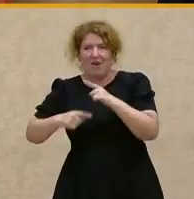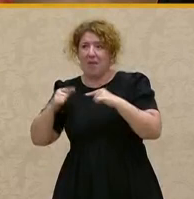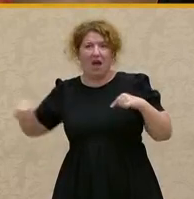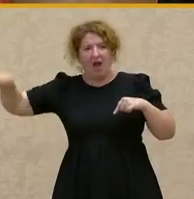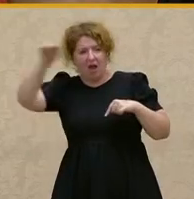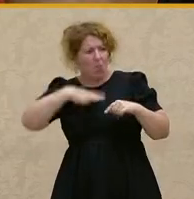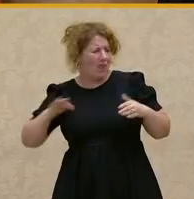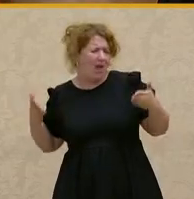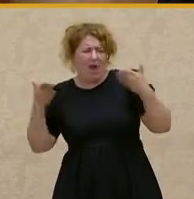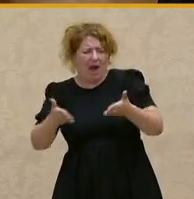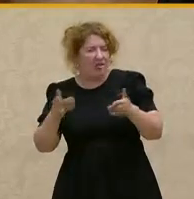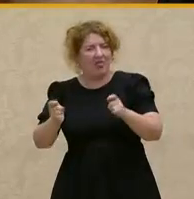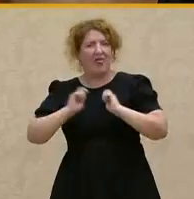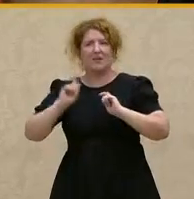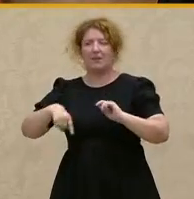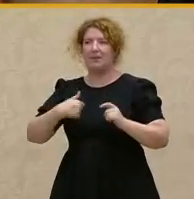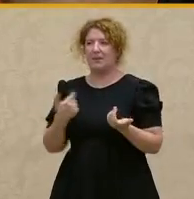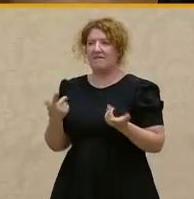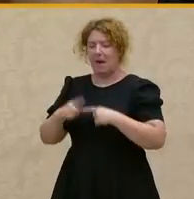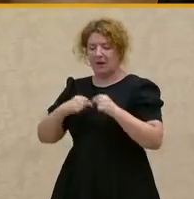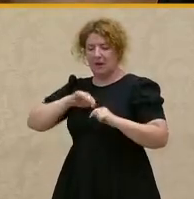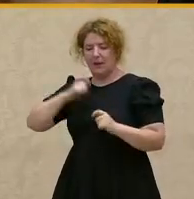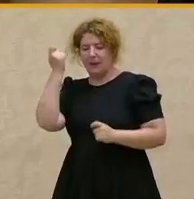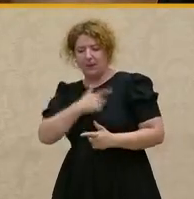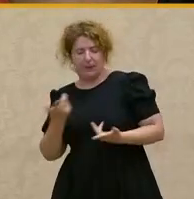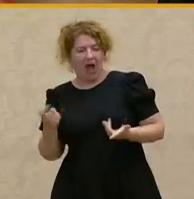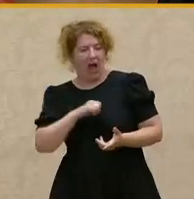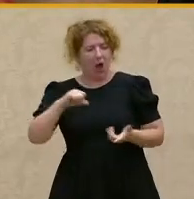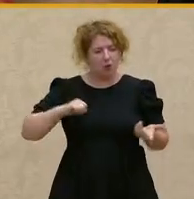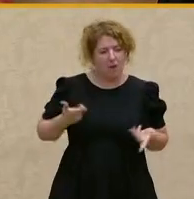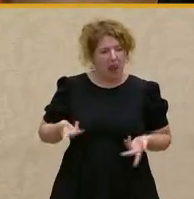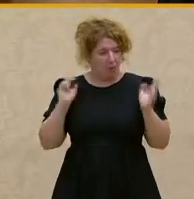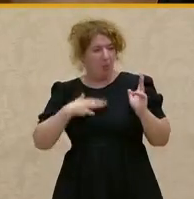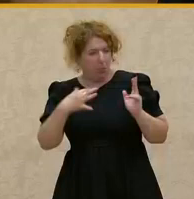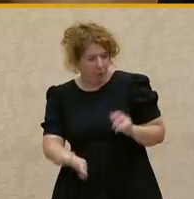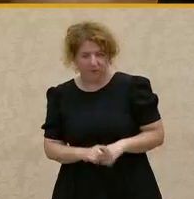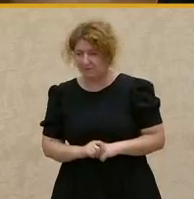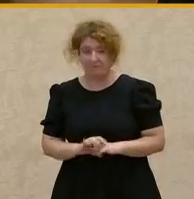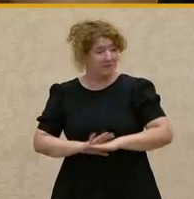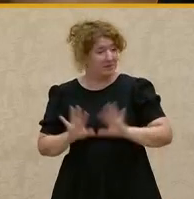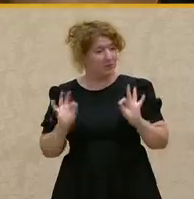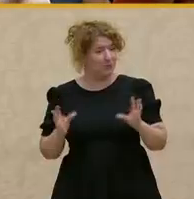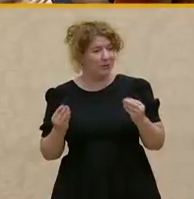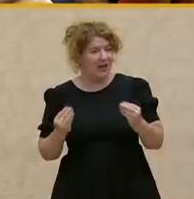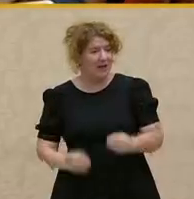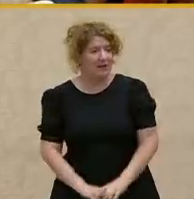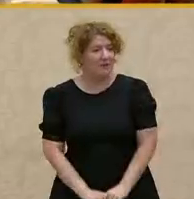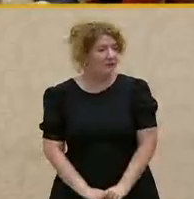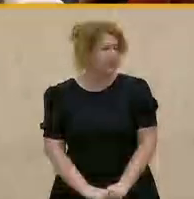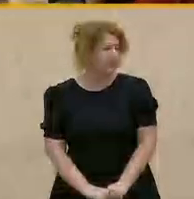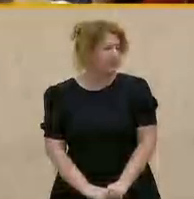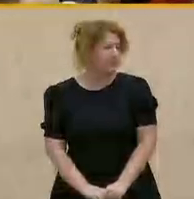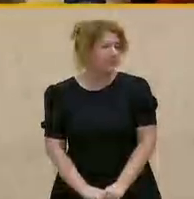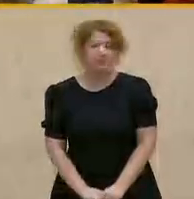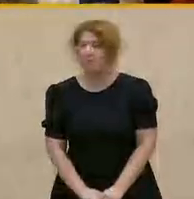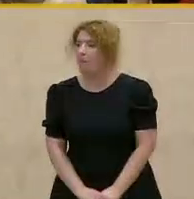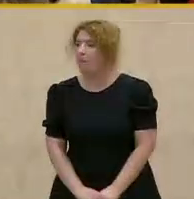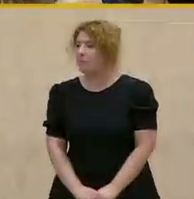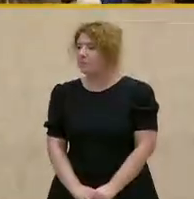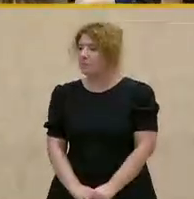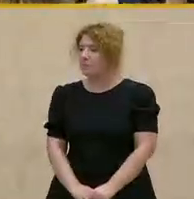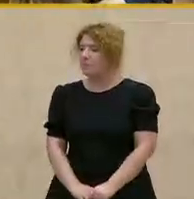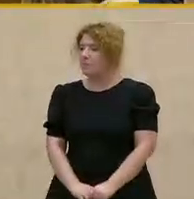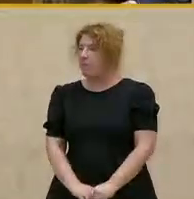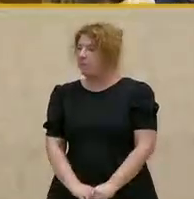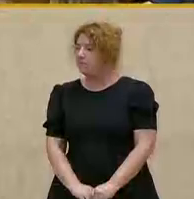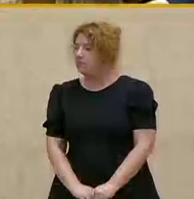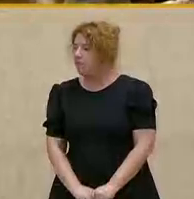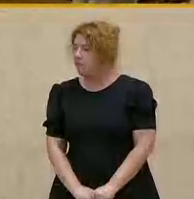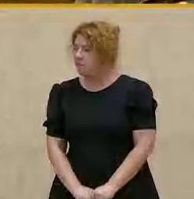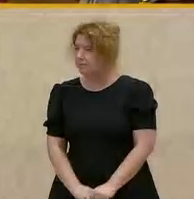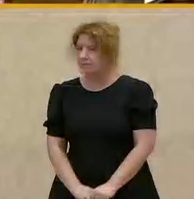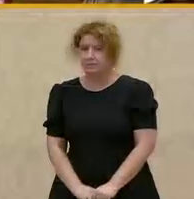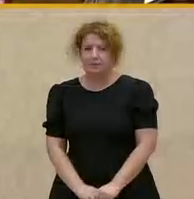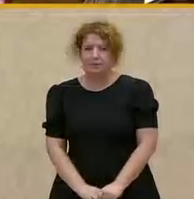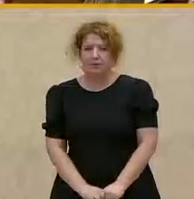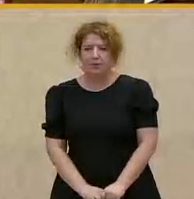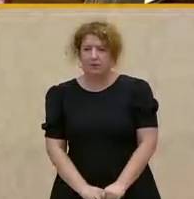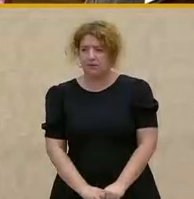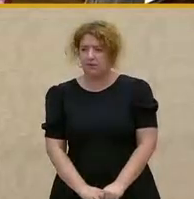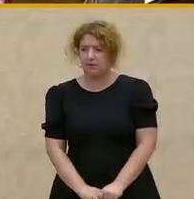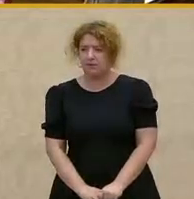otorgaría la autonomía y la atención a estas personas. Ya está, muchas gracias, Ricard.